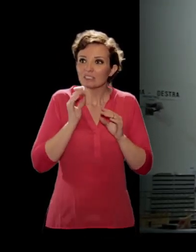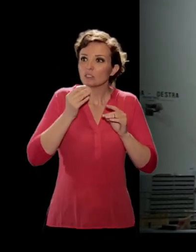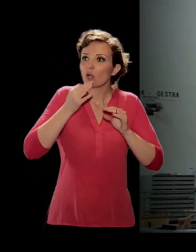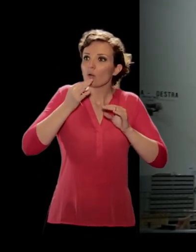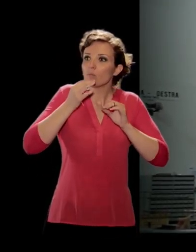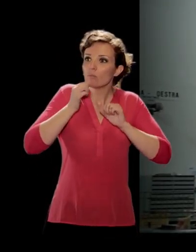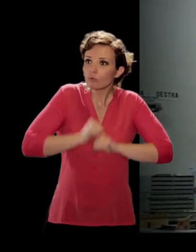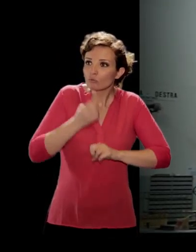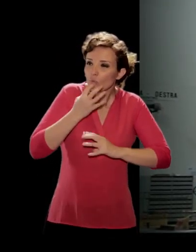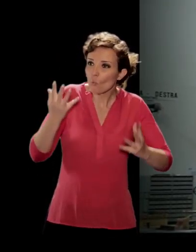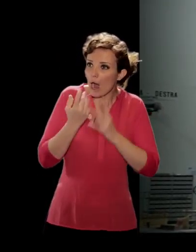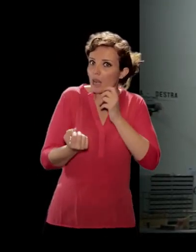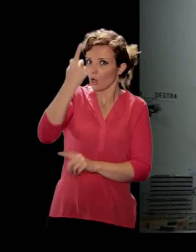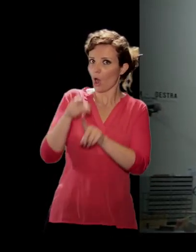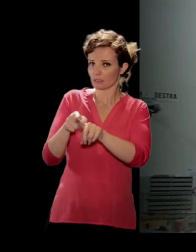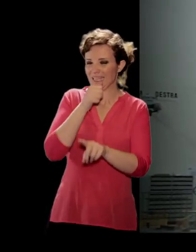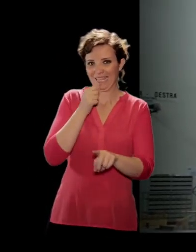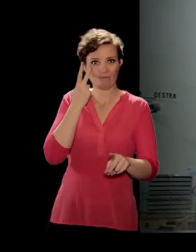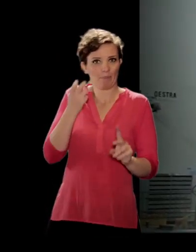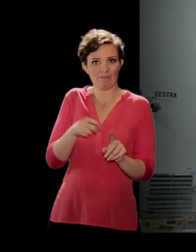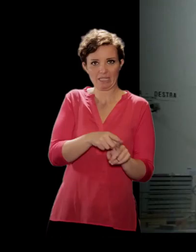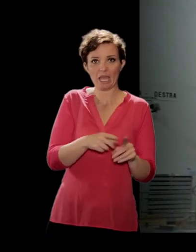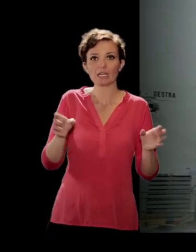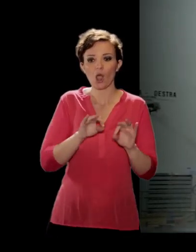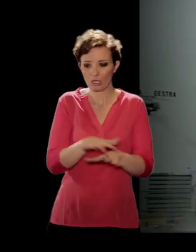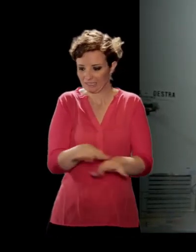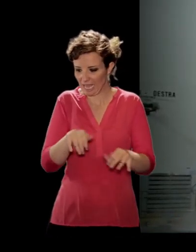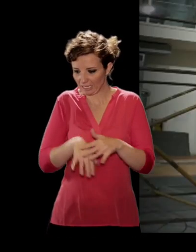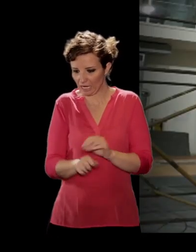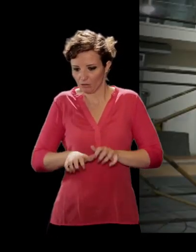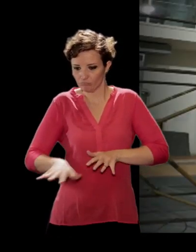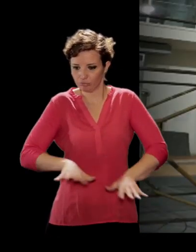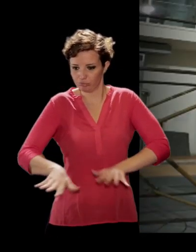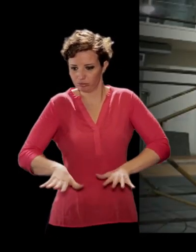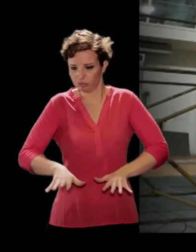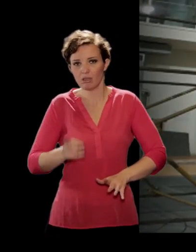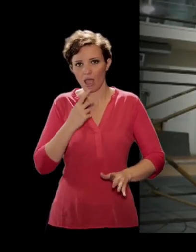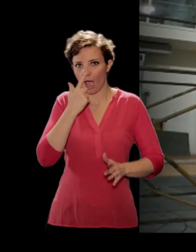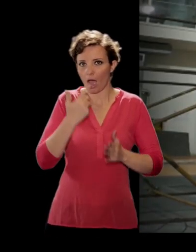quali sono i fenomeni di propagazione delle onde sismiche nel terreno per poi definire l'azione sulla struttura